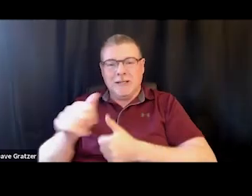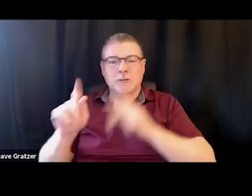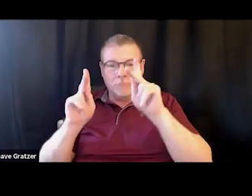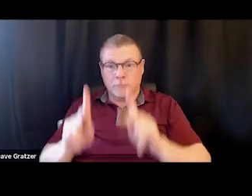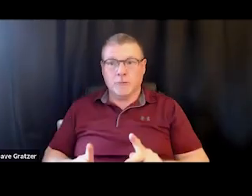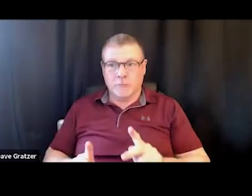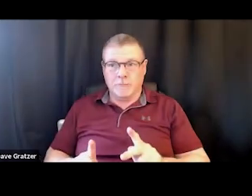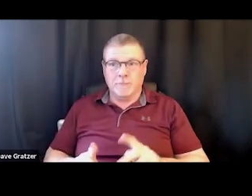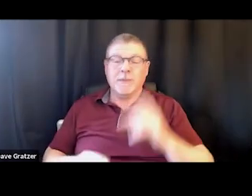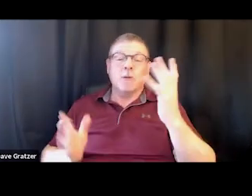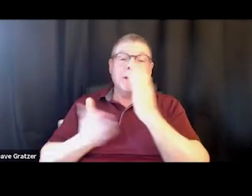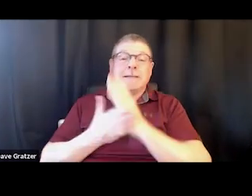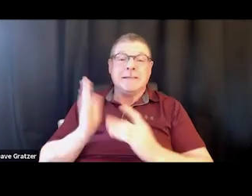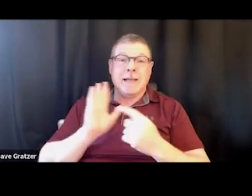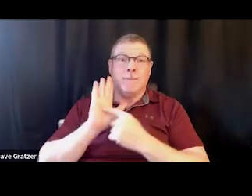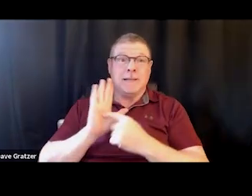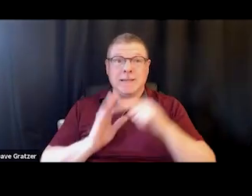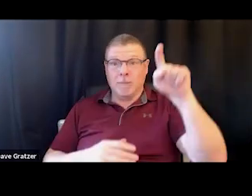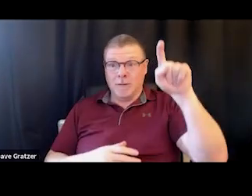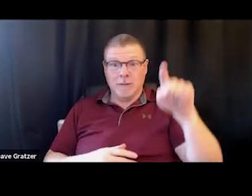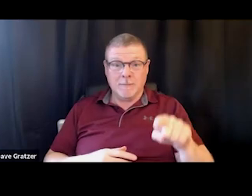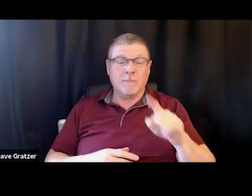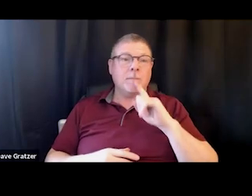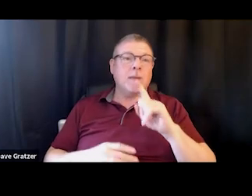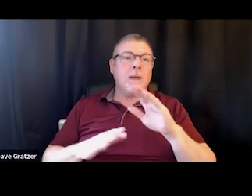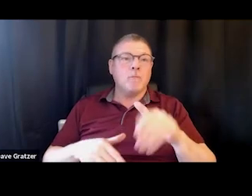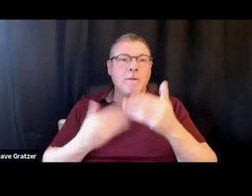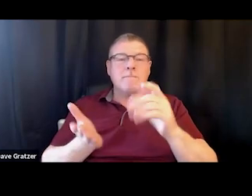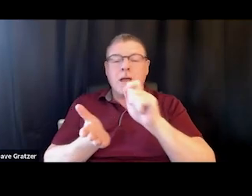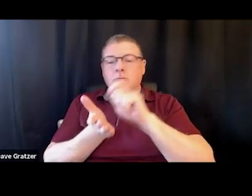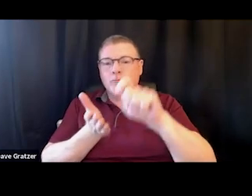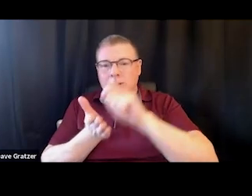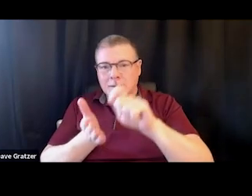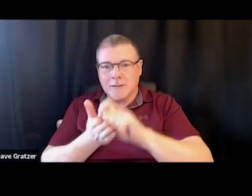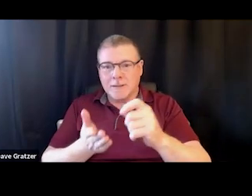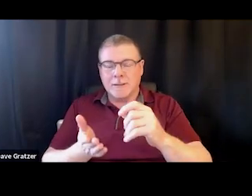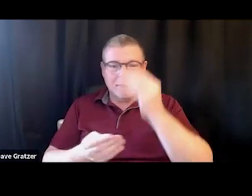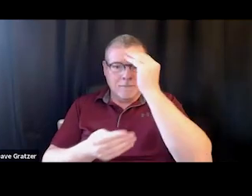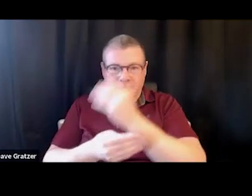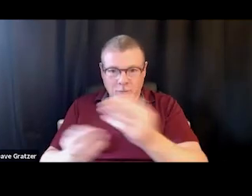Algunos de los ejemplos que se enumeran aquí: proporcionar materiales escritos y folletos cuando están disponibles.